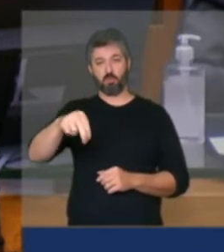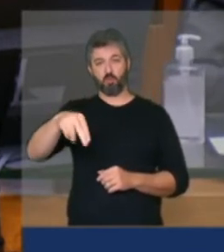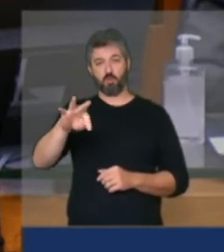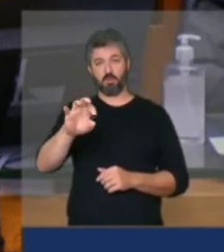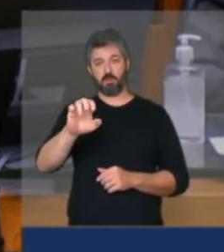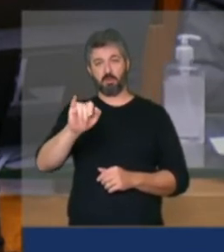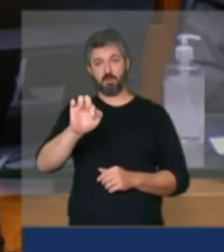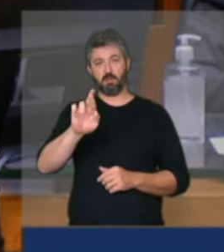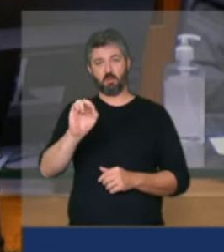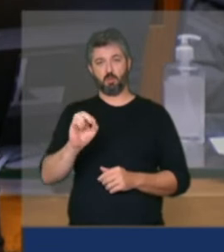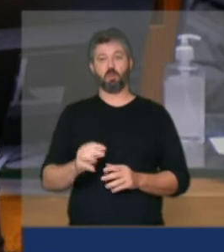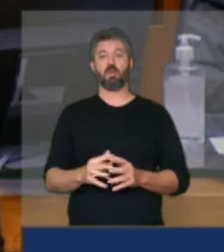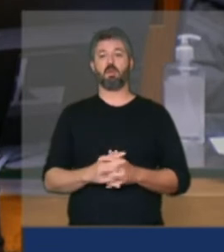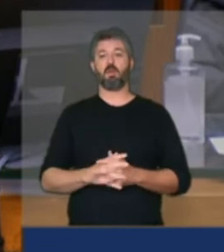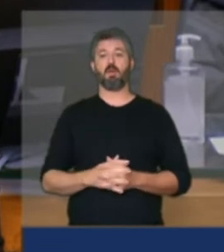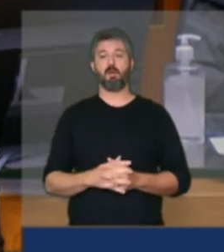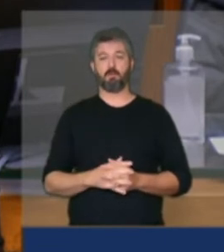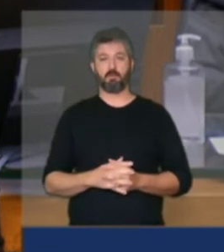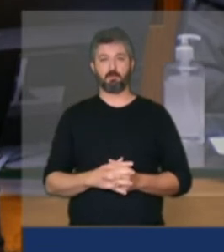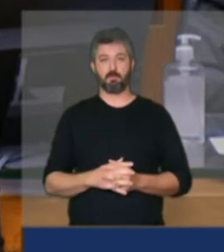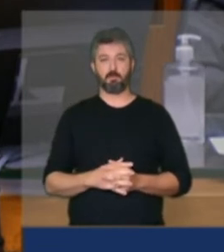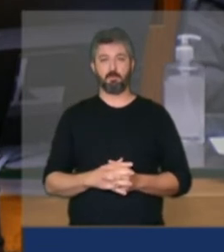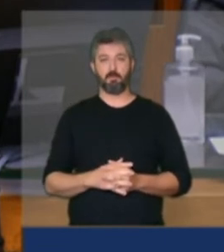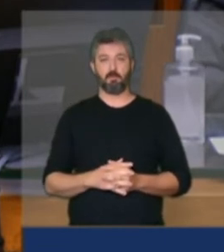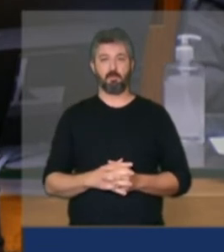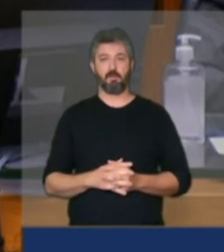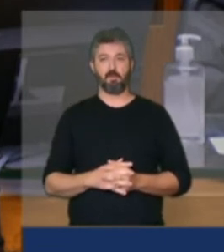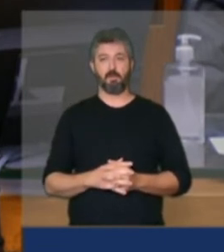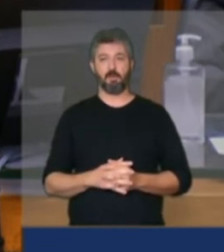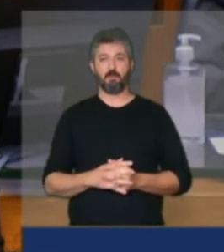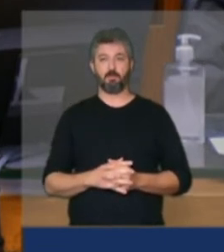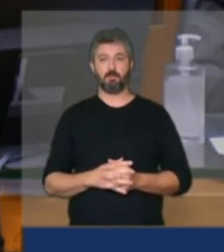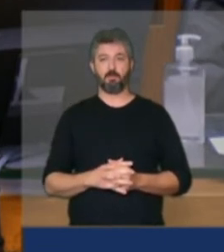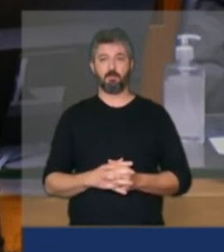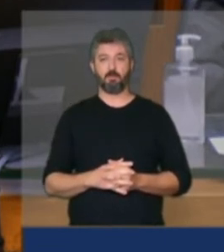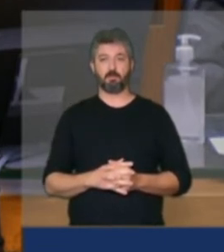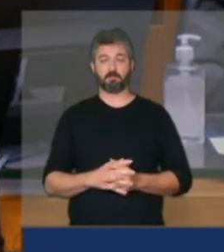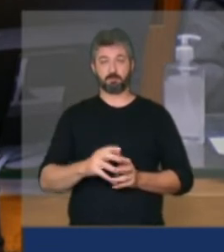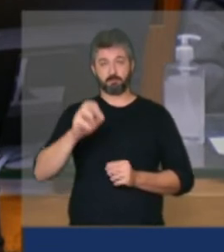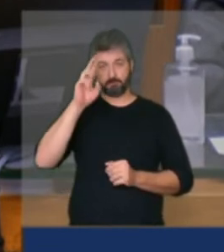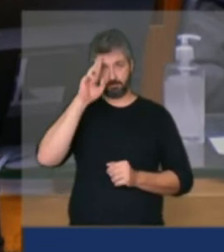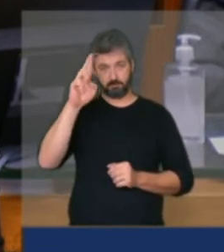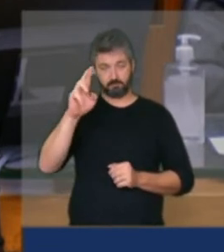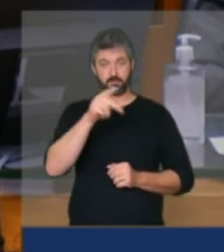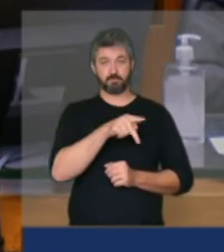DEPUTADO LEONARDO MONTEIRO. LOGO DEPOIS DO DEPUTADO LEONARDO MONTEIRO. -- [DEPUTADO]: SENHOR PRESIDENTE, SENHORES